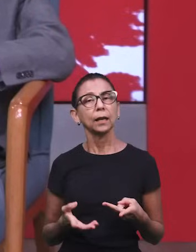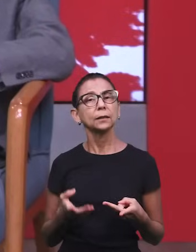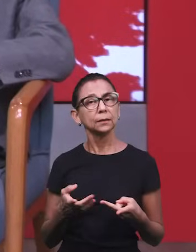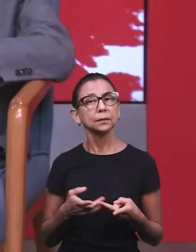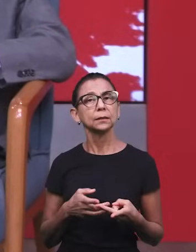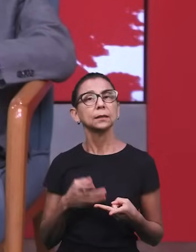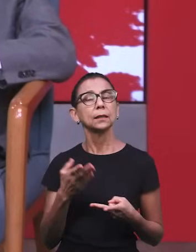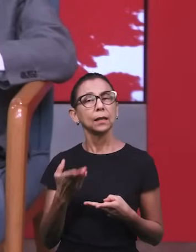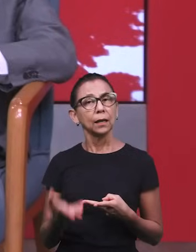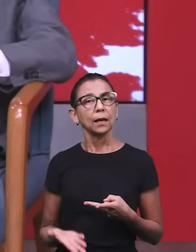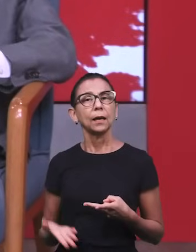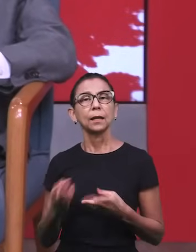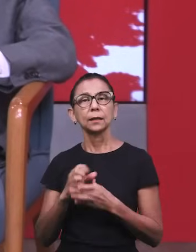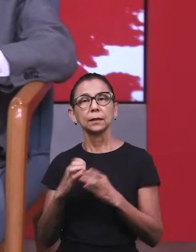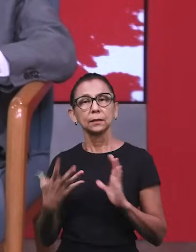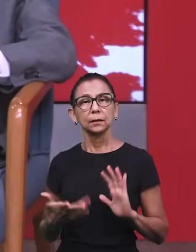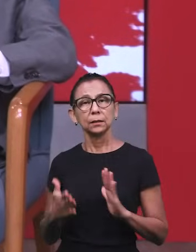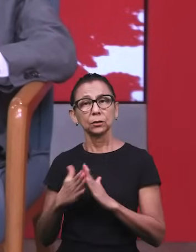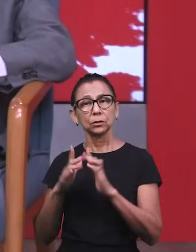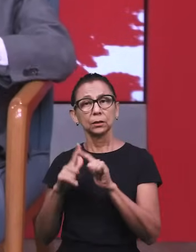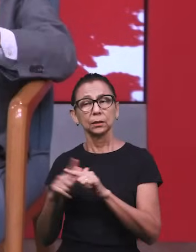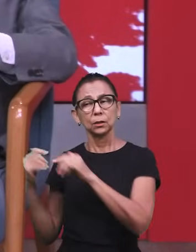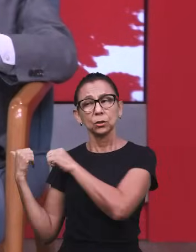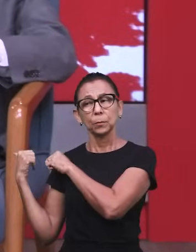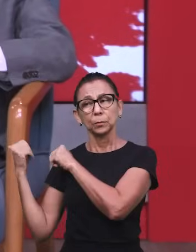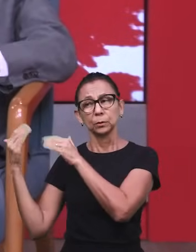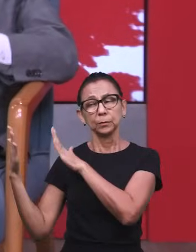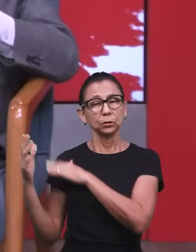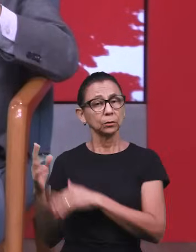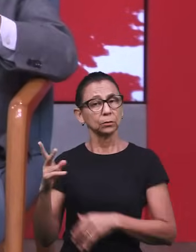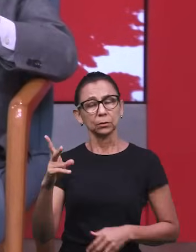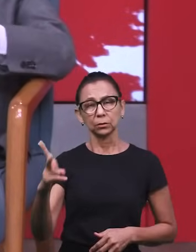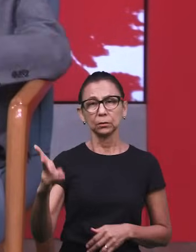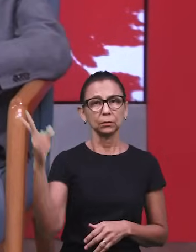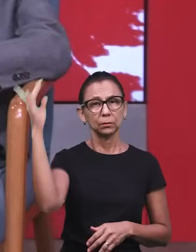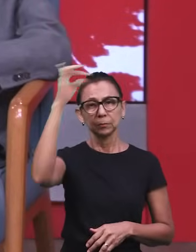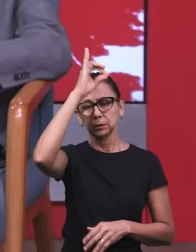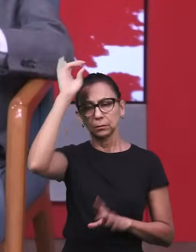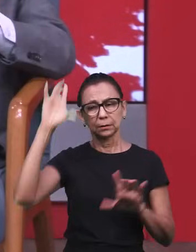essa que a igreja que foi a Igreja Primitiva e continua o espírito santo operando Essa é